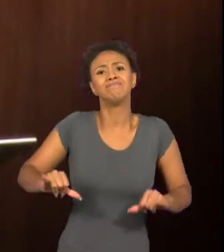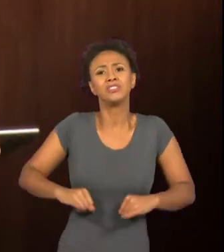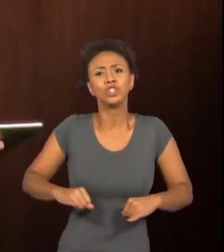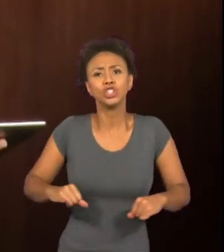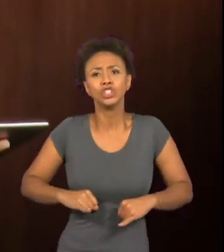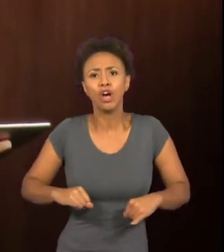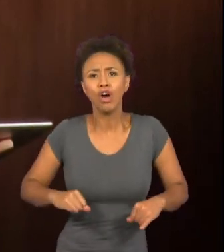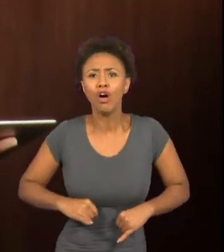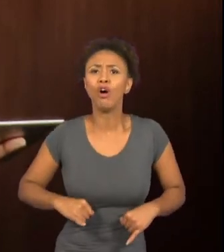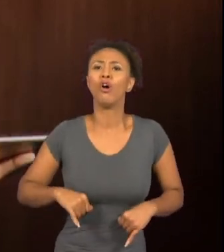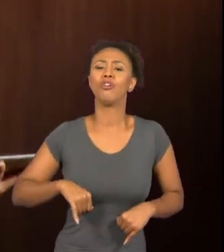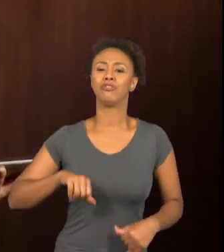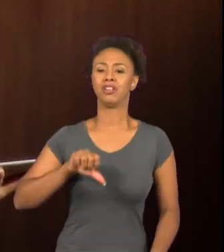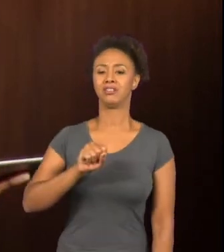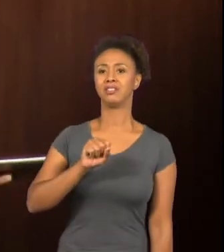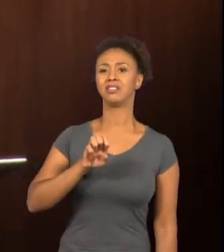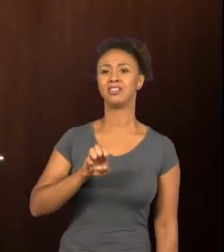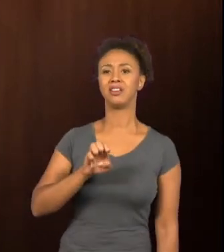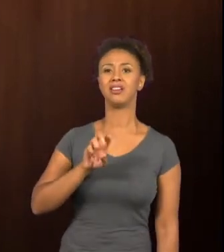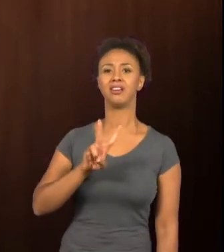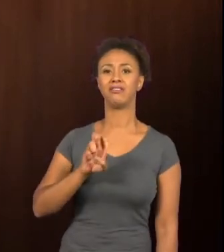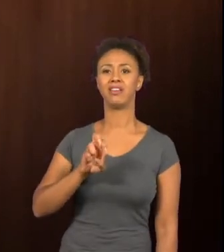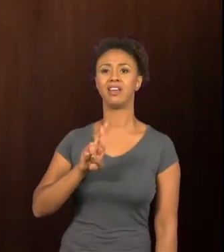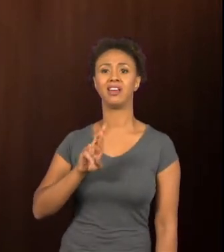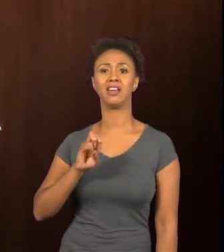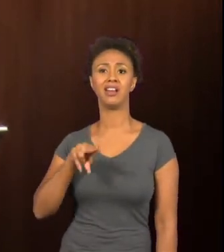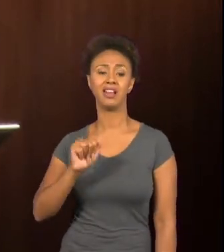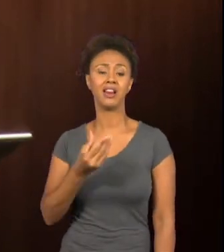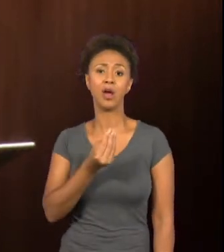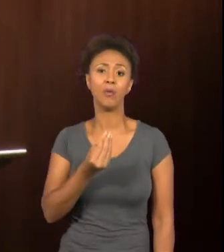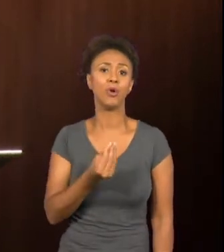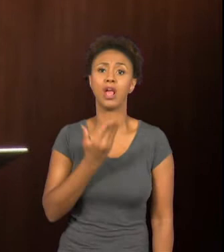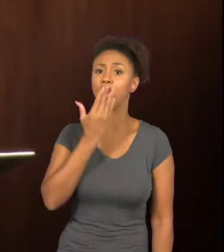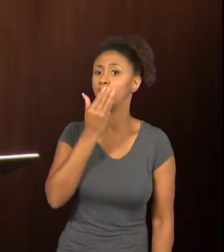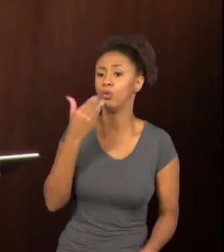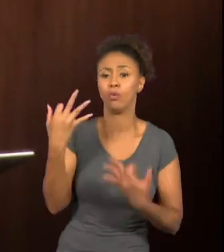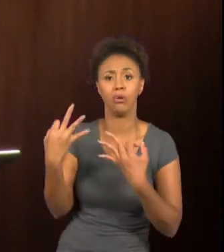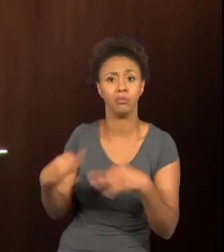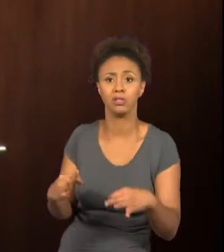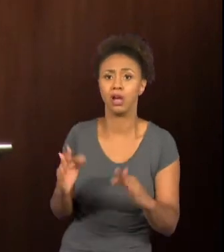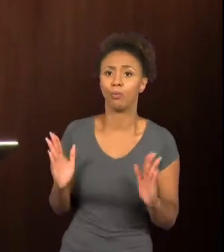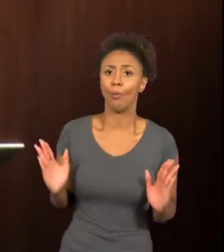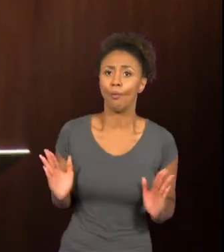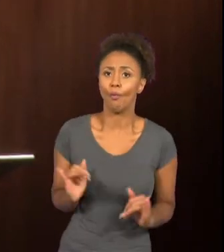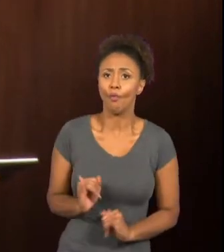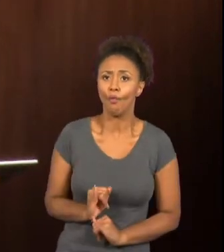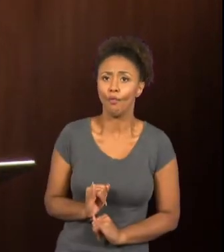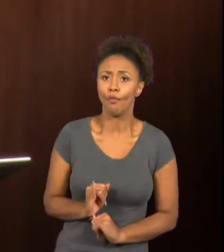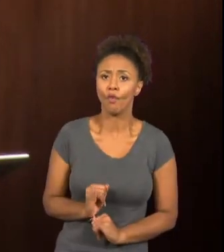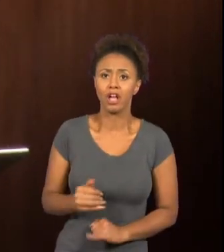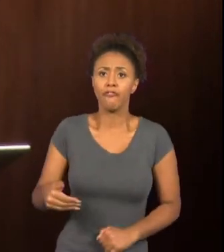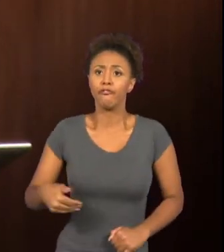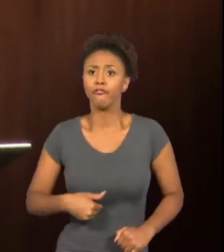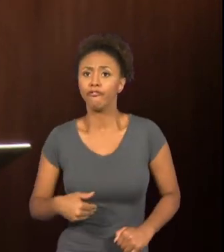DESNUTRIÇÃO, A CONDIÇÃO DE SOFRER COM SECA, COM A FOME, COM AS DIFICULDADES COTIDIANAS, NESSA